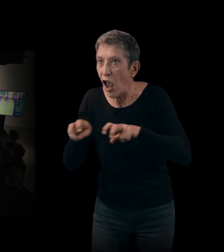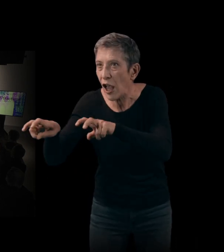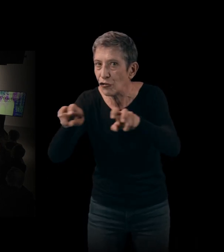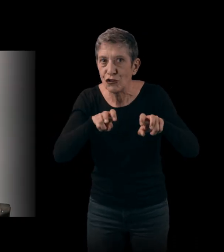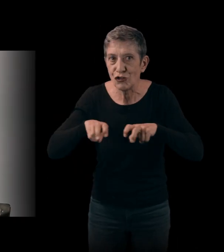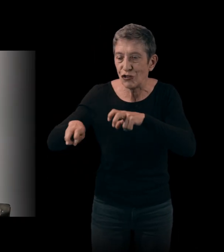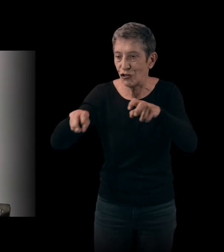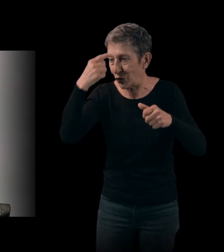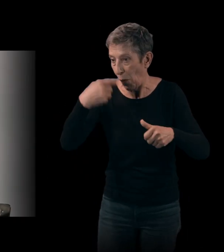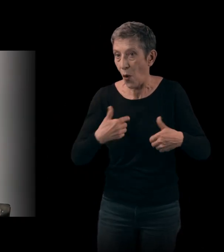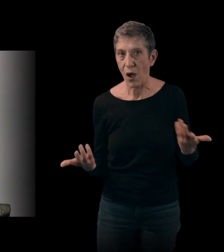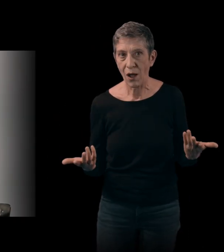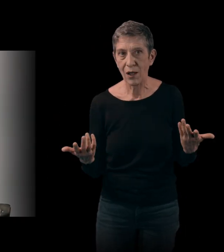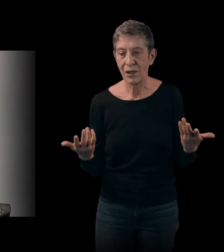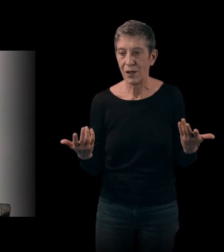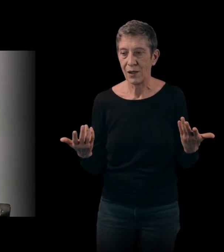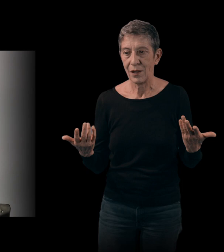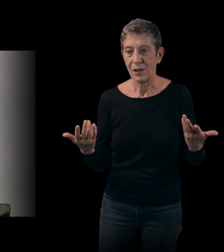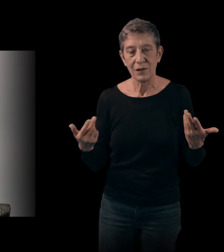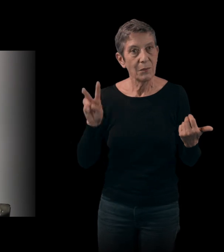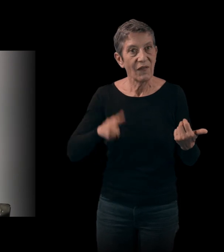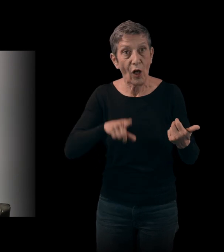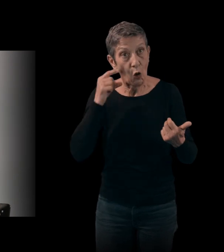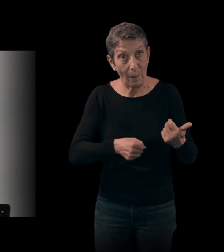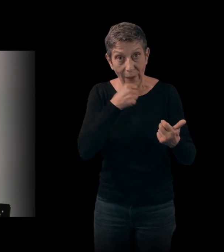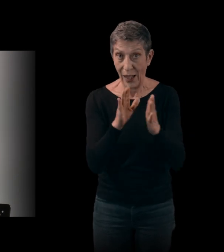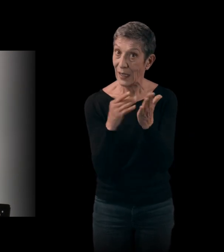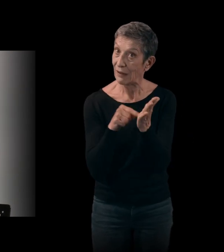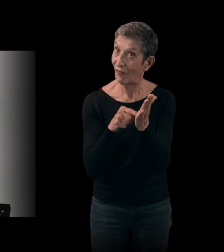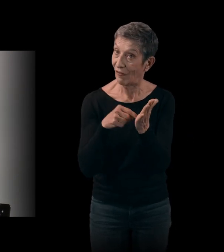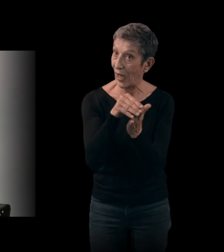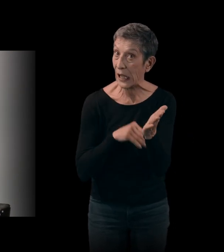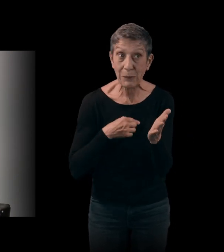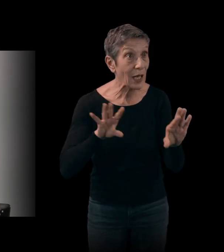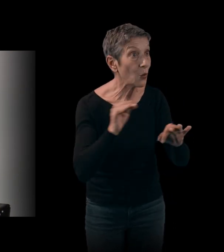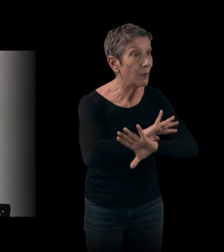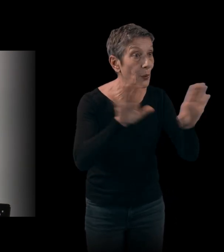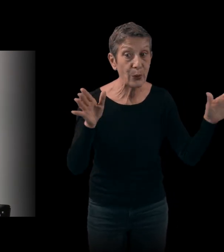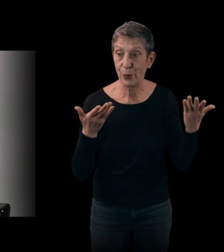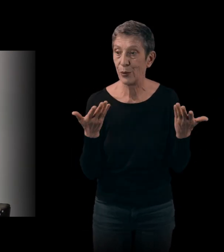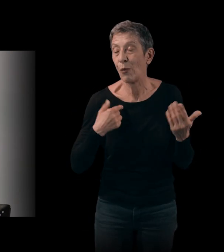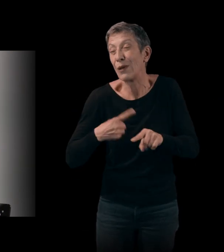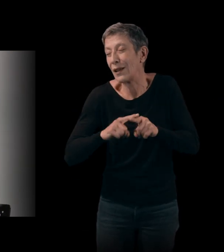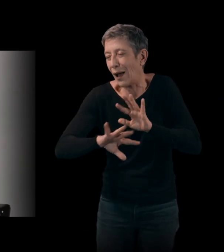et notamment des livres qu'ont écrit mon grand-père, mais qu'on ne peut plus trouver qui sont… Je ne détaille pas toute cette quête.